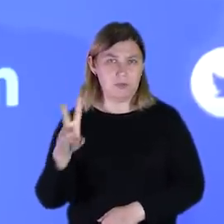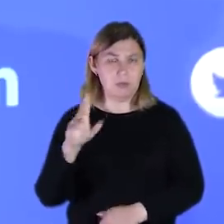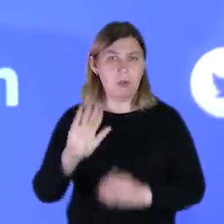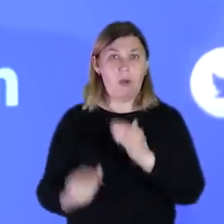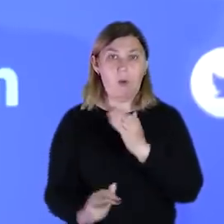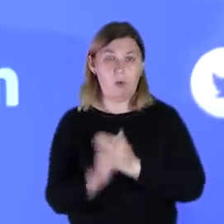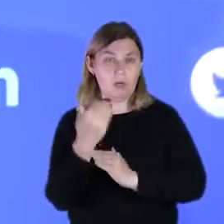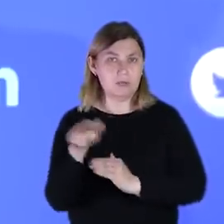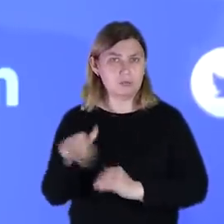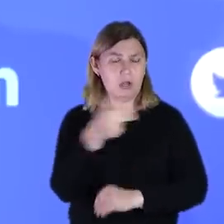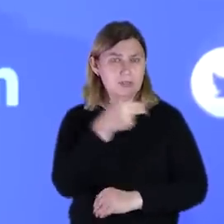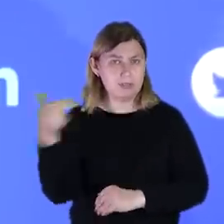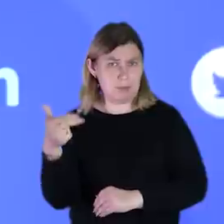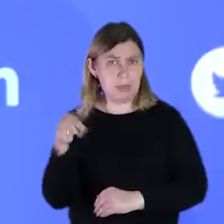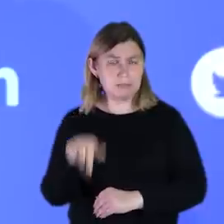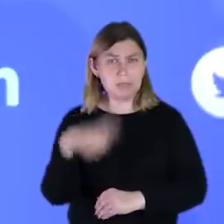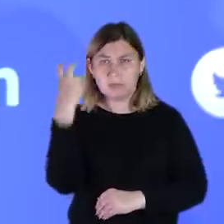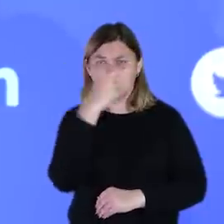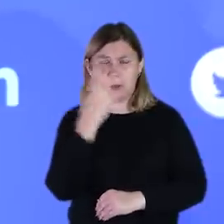temat, który notabene ciekawi mnie najbardziej,